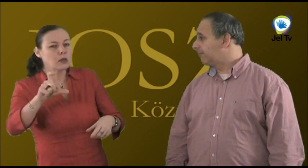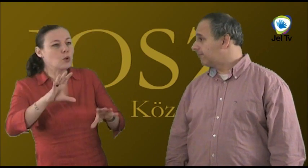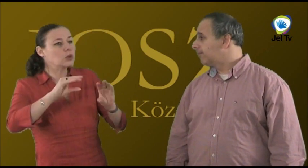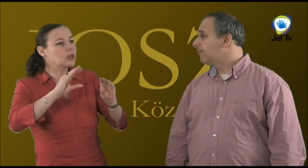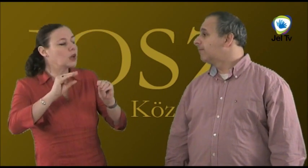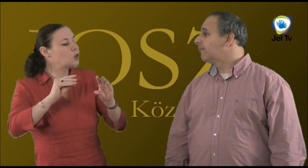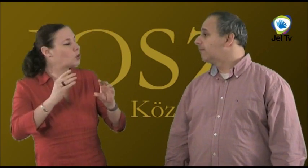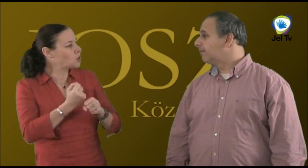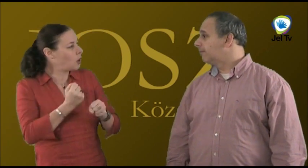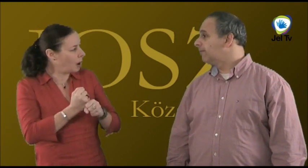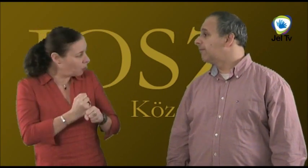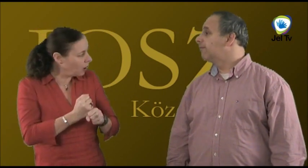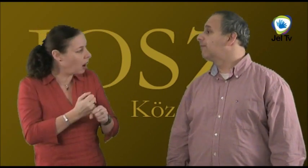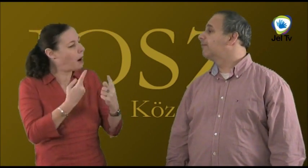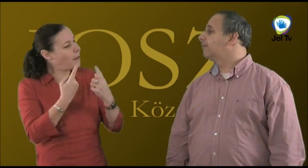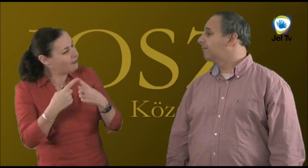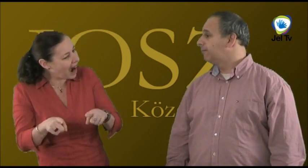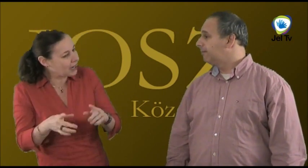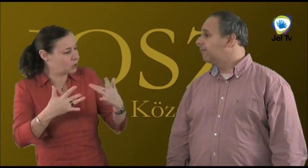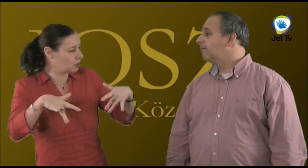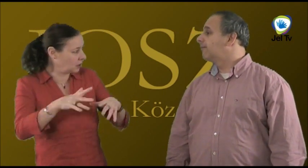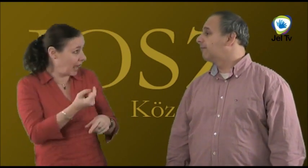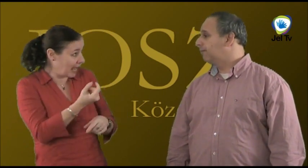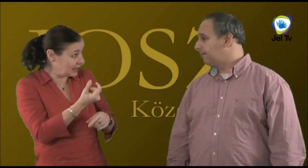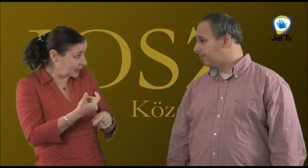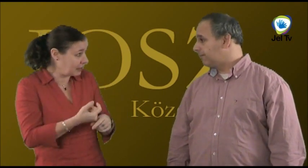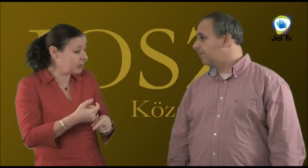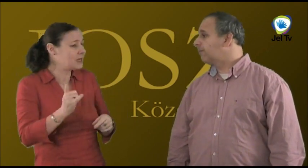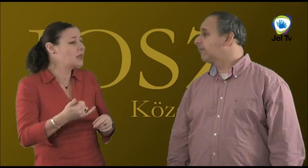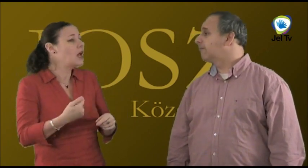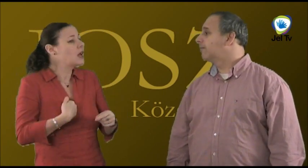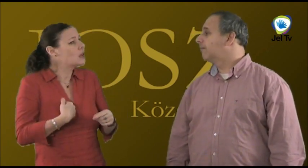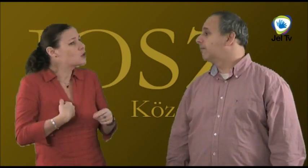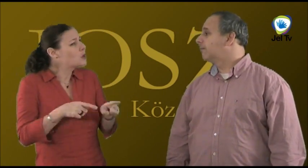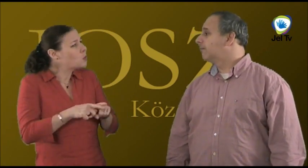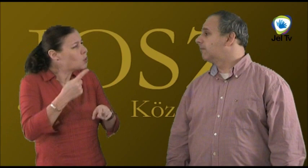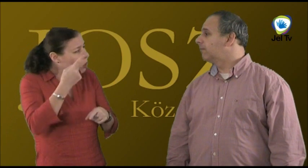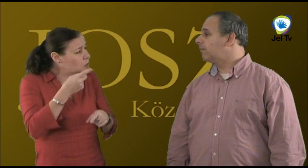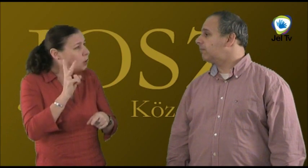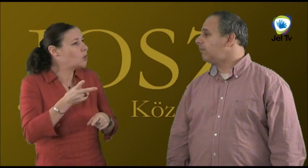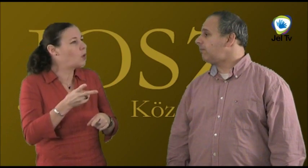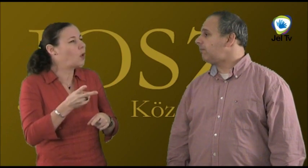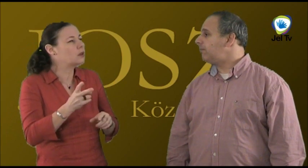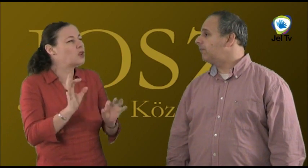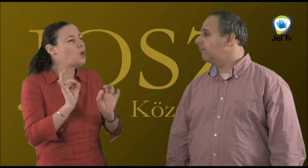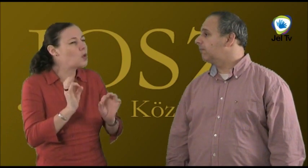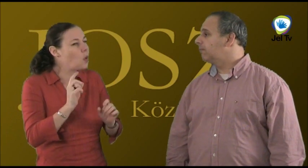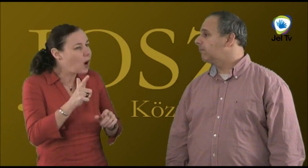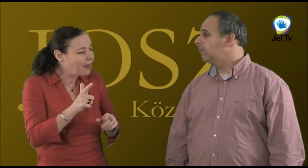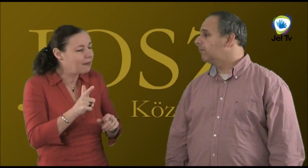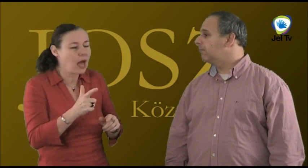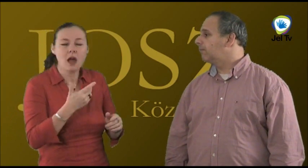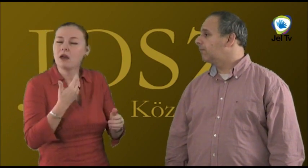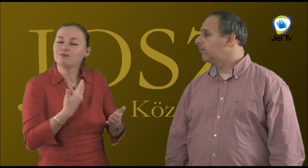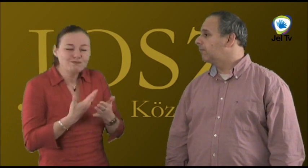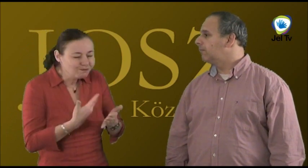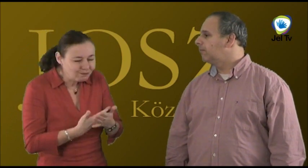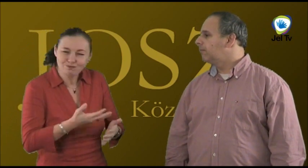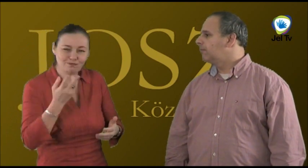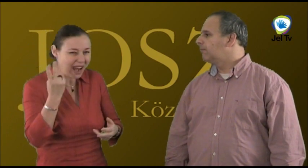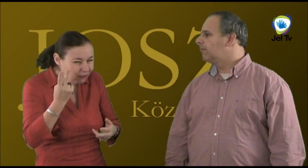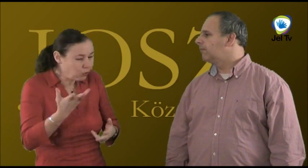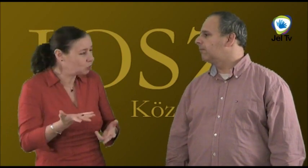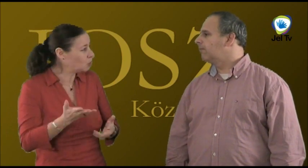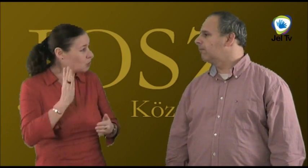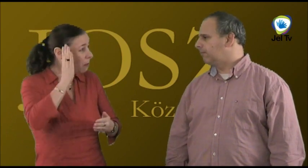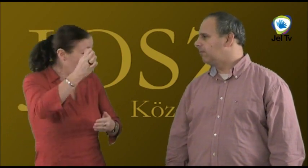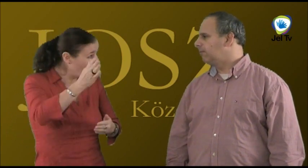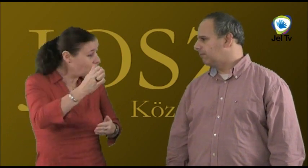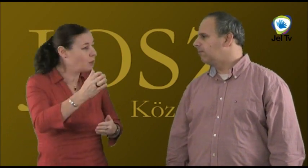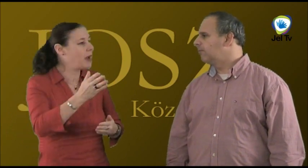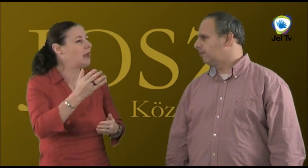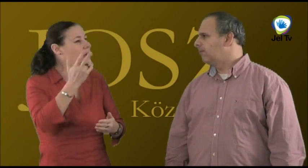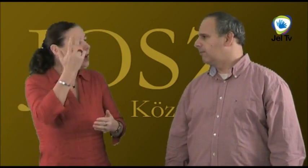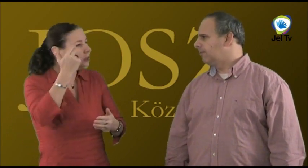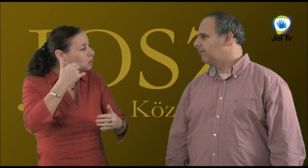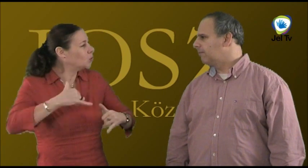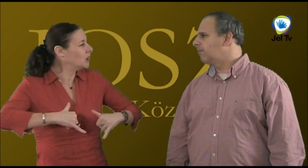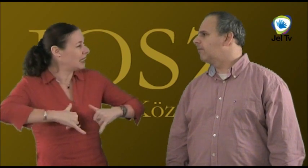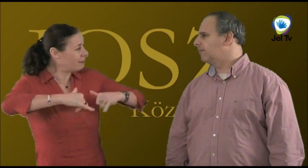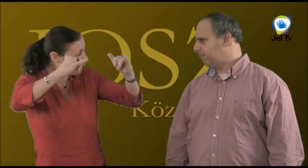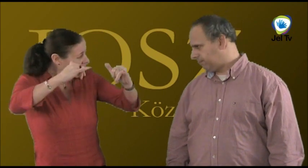azóta nagyon sok a munka, változott a helyzet egy picit, s mi úgy gondoljuk, jó lenne, ha a jövőben tudunk fejlődni,